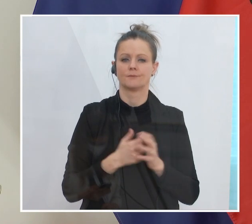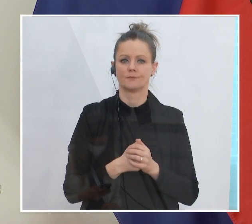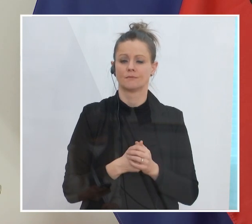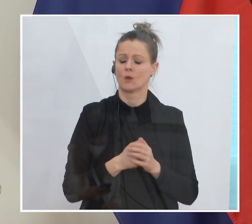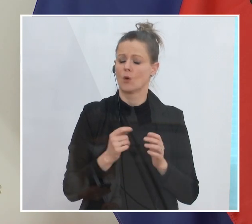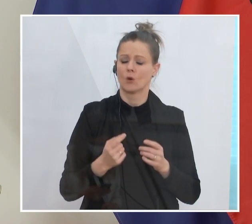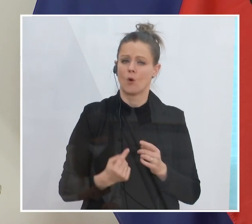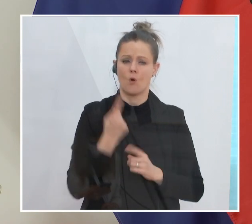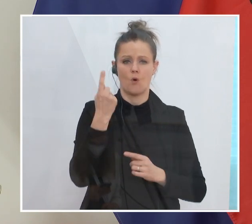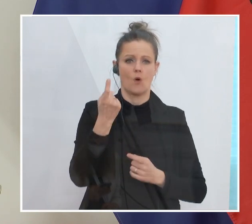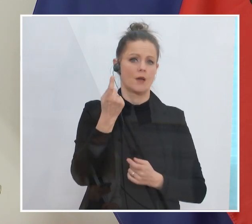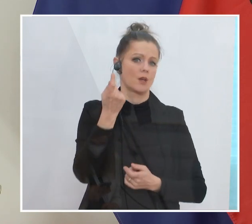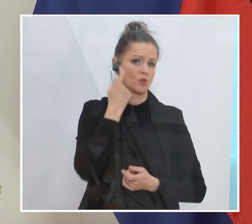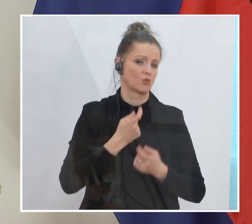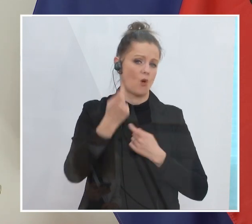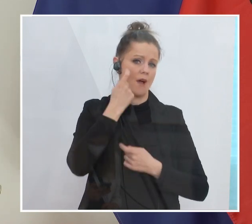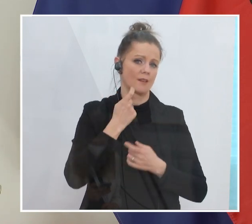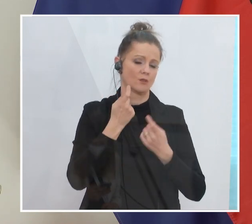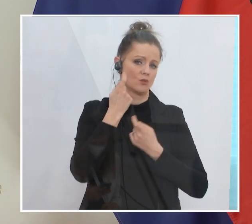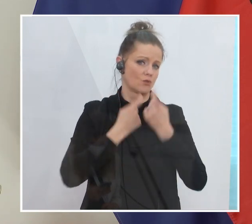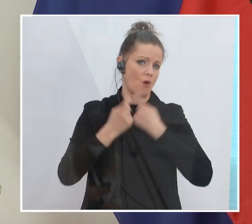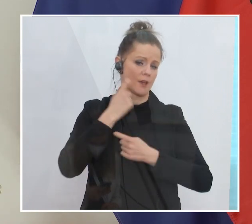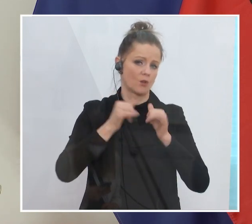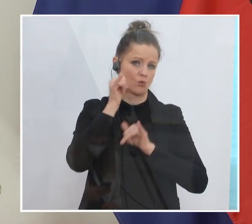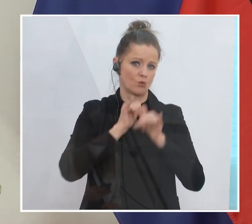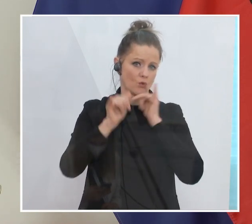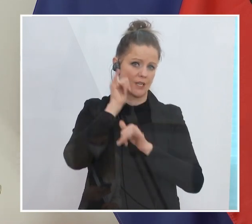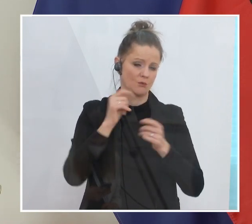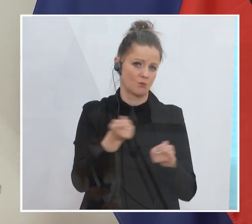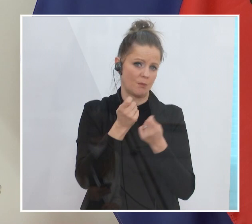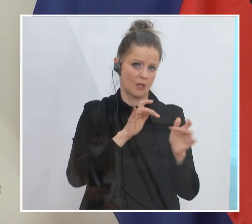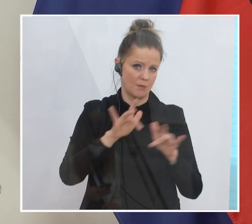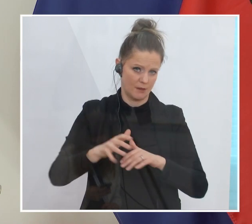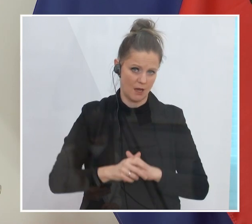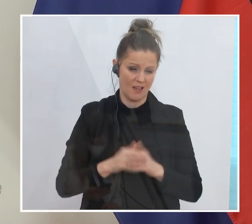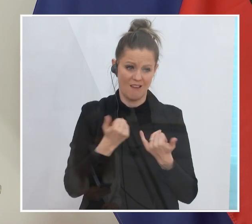der Gastronomiebetriebe, wie sie diese Zeit überbrücken können. Viele müssen ja eben auch